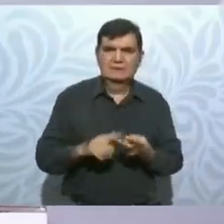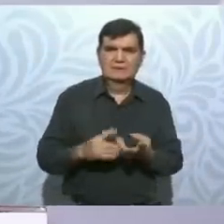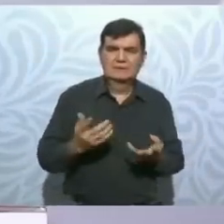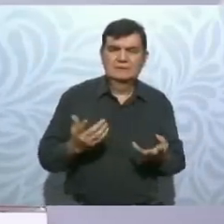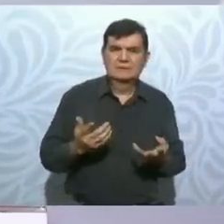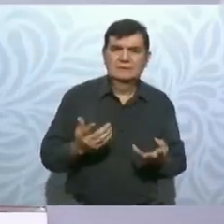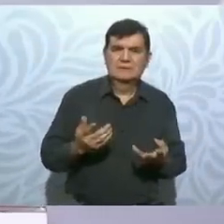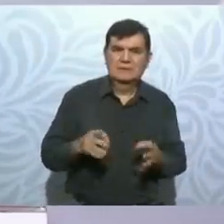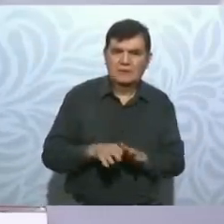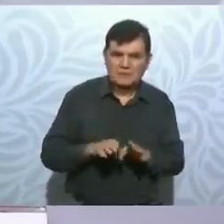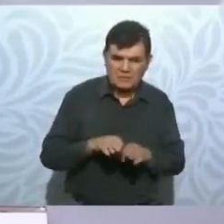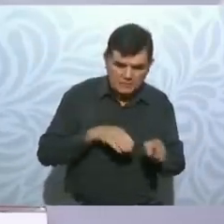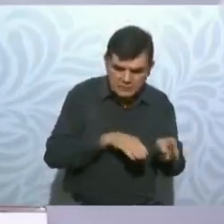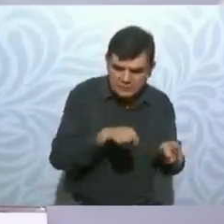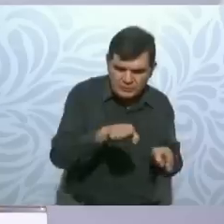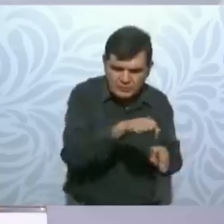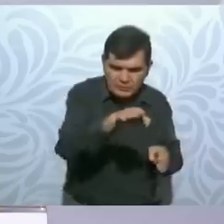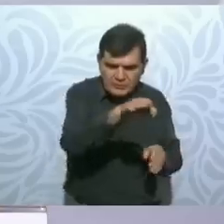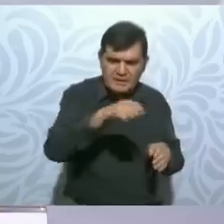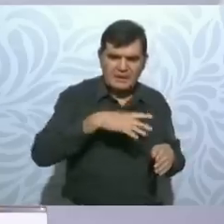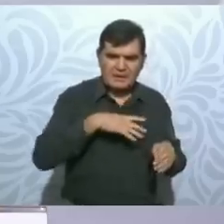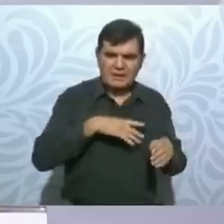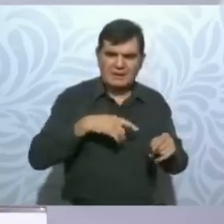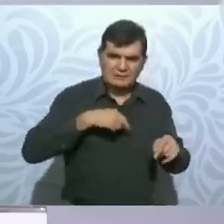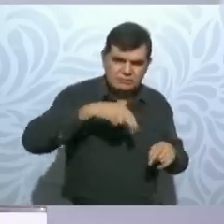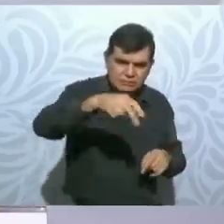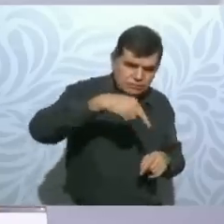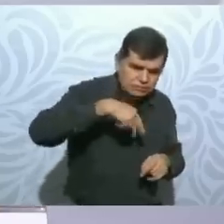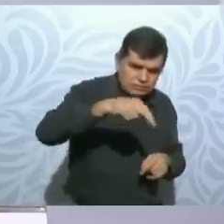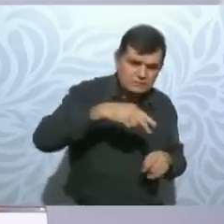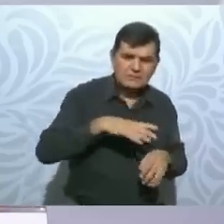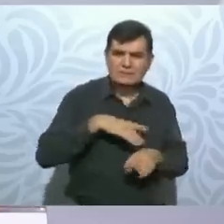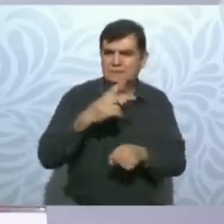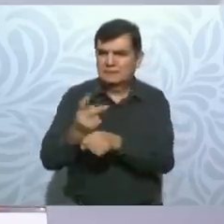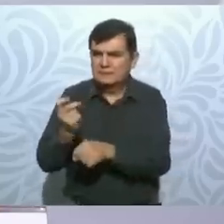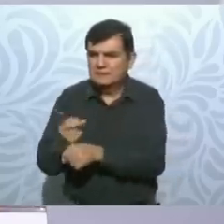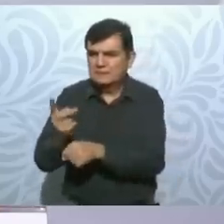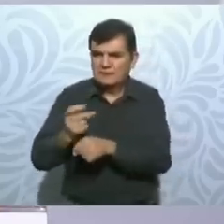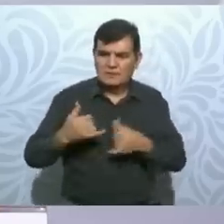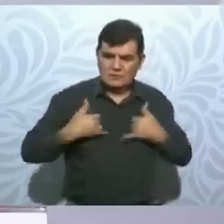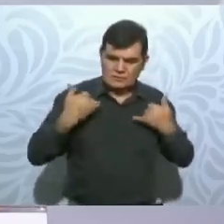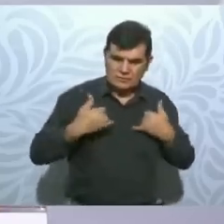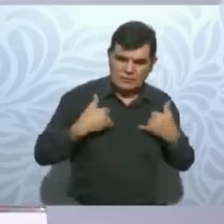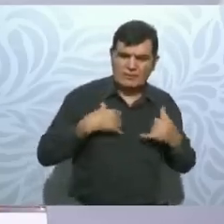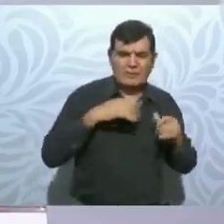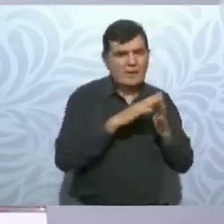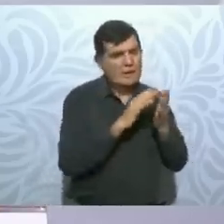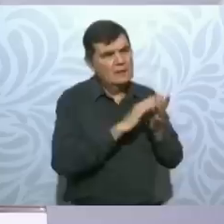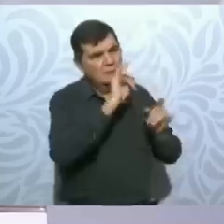el corredor urbano que hay en esta zona convocar a los jóvenes a hacer murales urbanos evidentemente